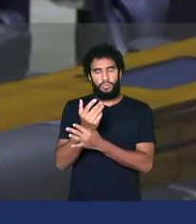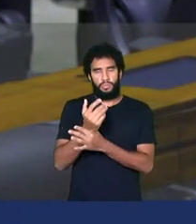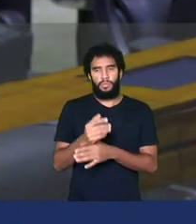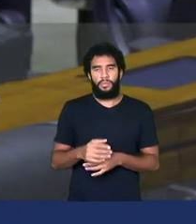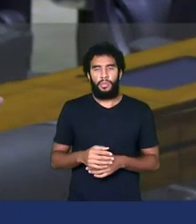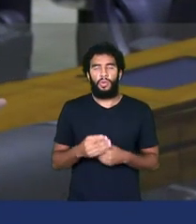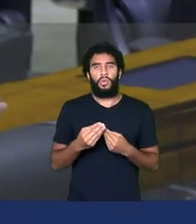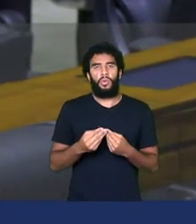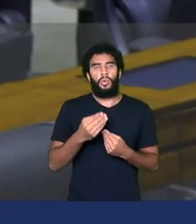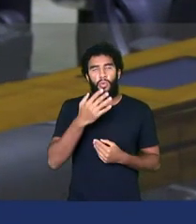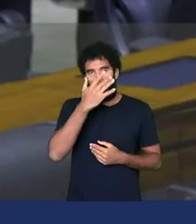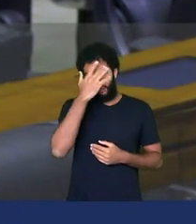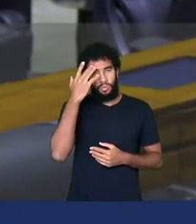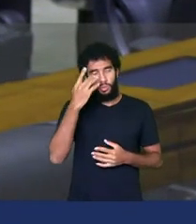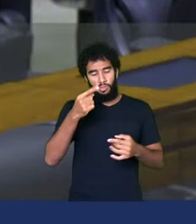CRITÉRIO QUE IMPEDE O MONOPÓ